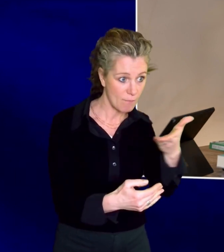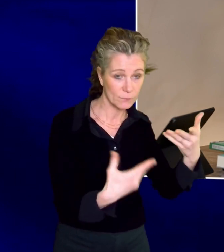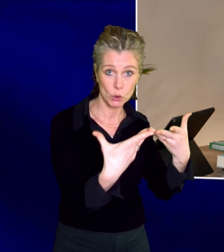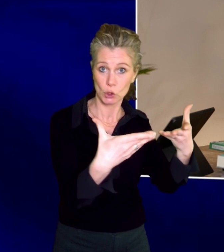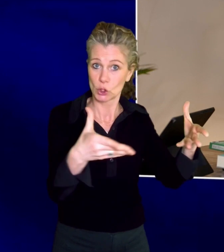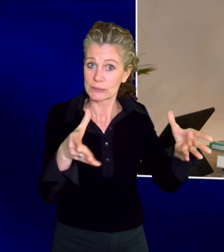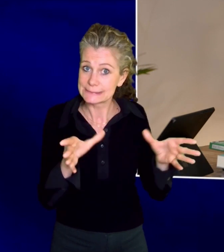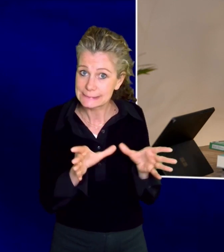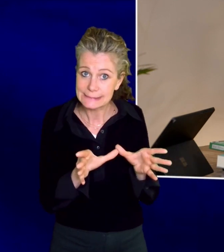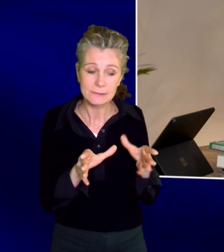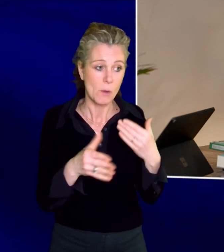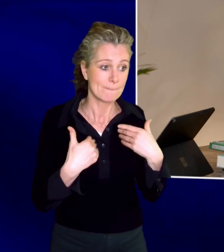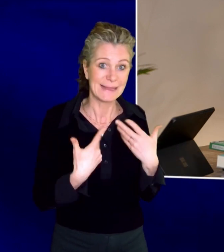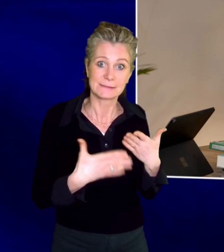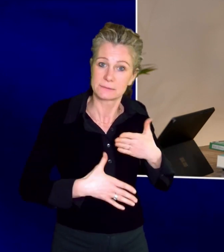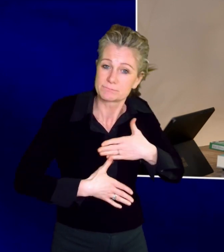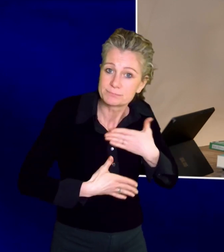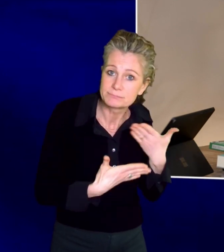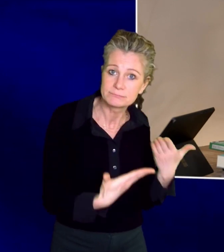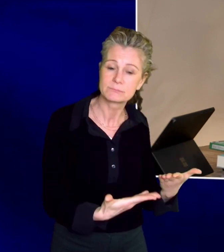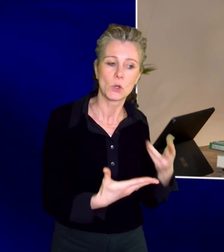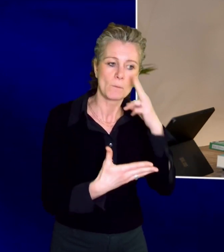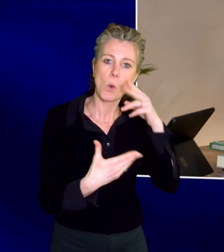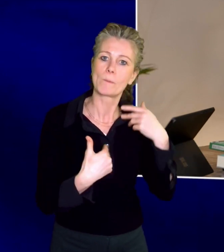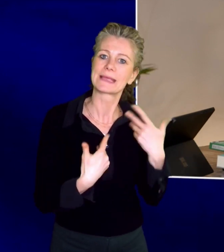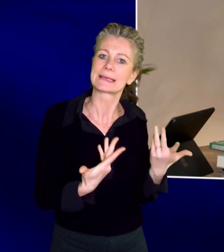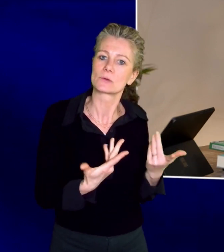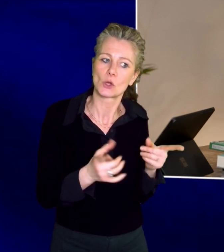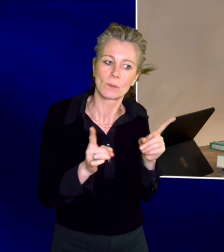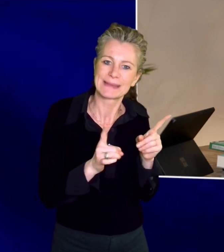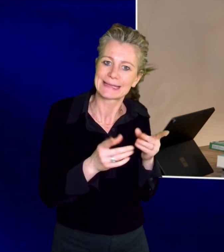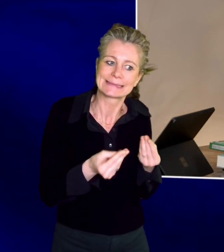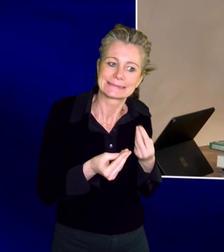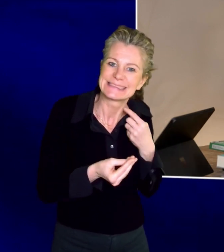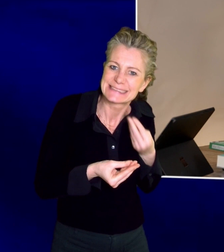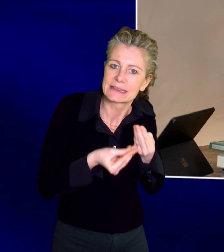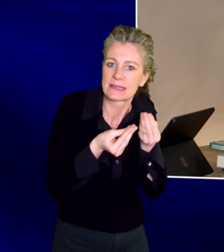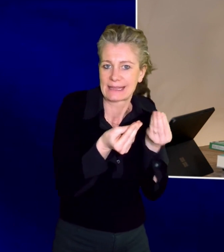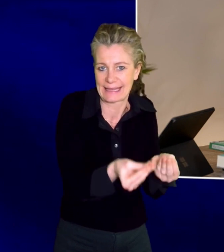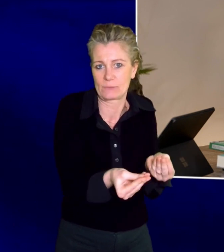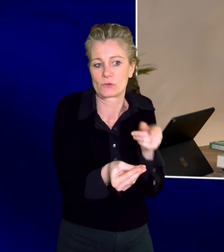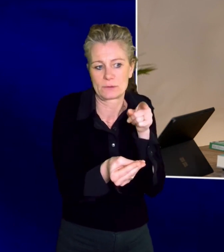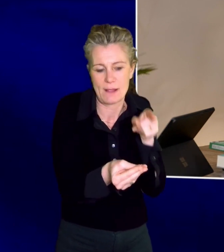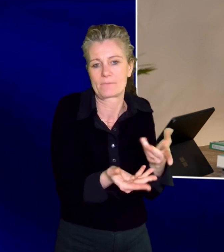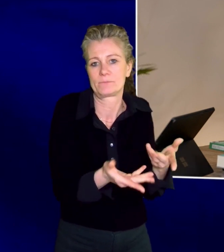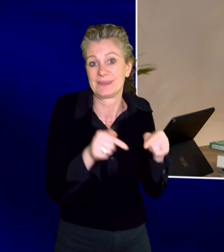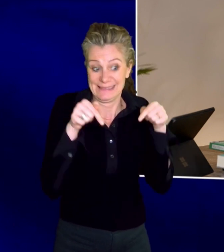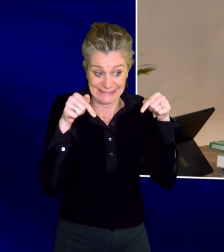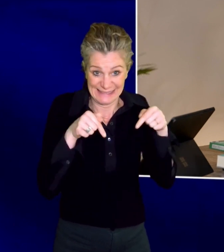met de mensen die hem dierbaar zijn, proberen betekenis in een zin te geven. Dit is nu eenmaal iets waarmee we moeten leven.